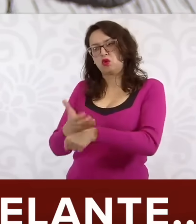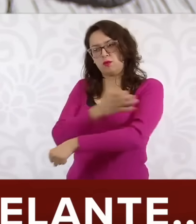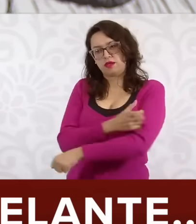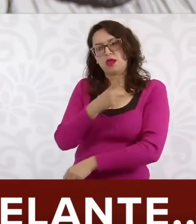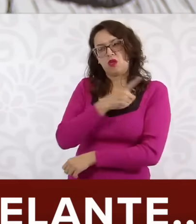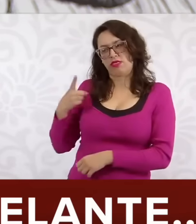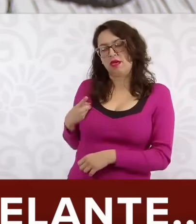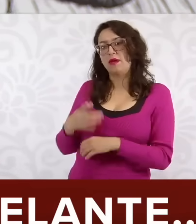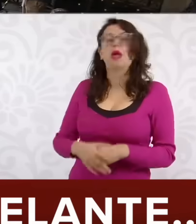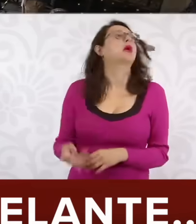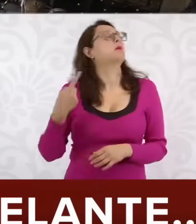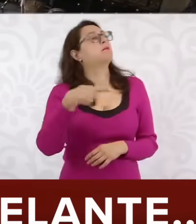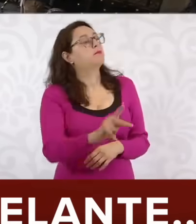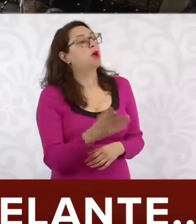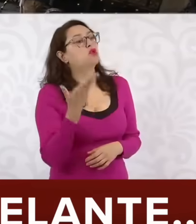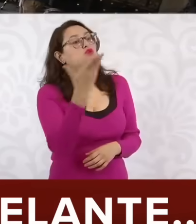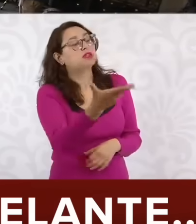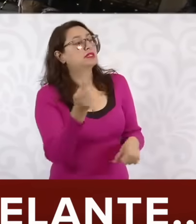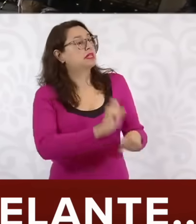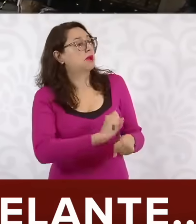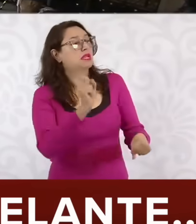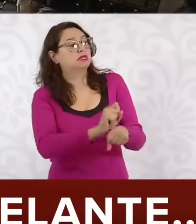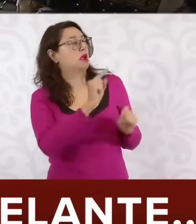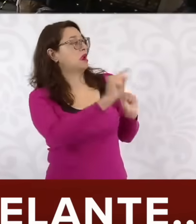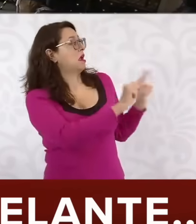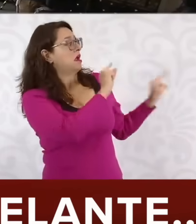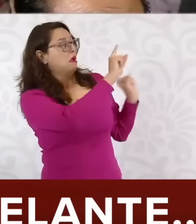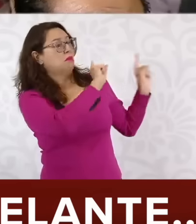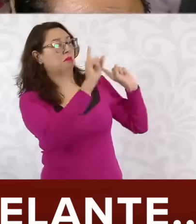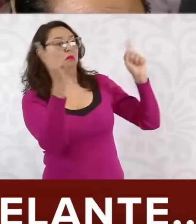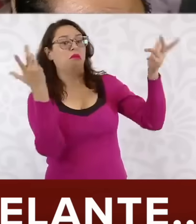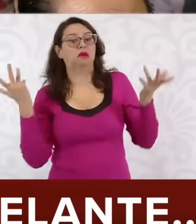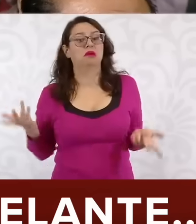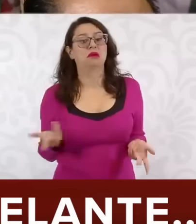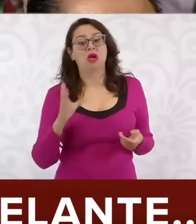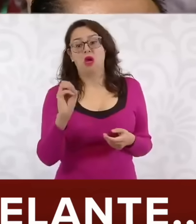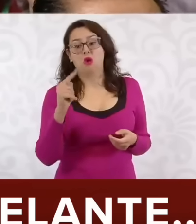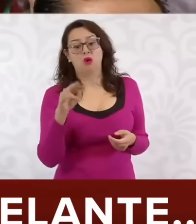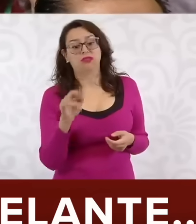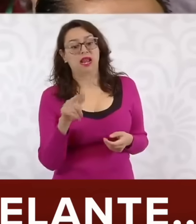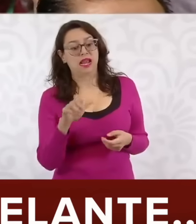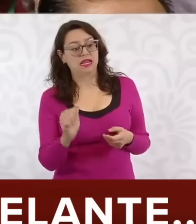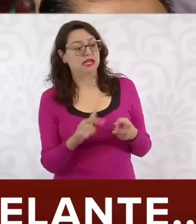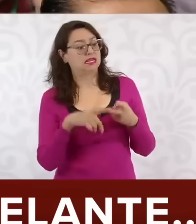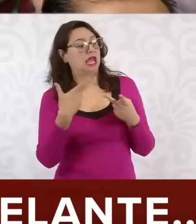presidente, pero usted le da la palabra cada semana 30 minutos a Contralínea, a Han Salazar,